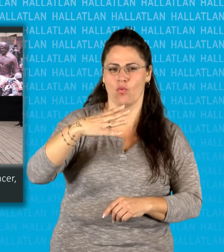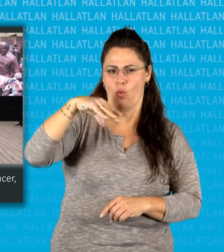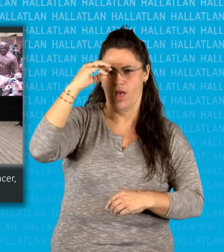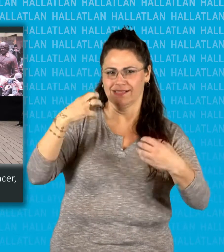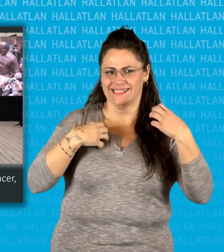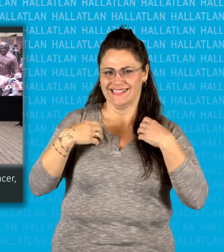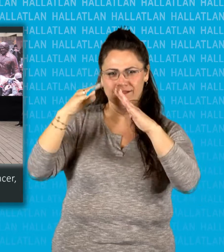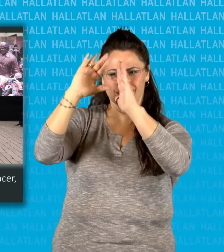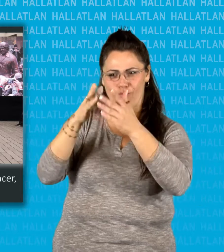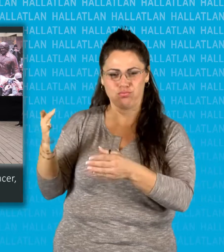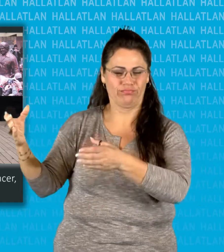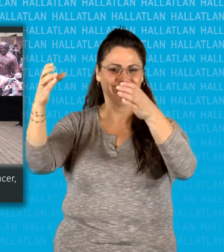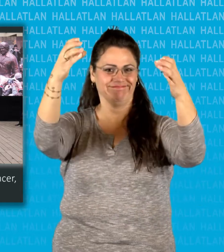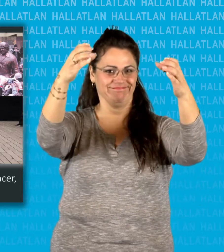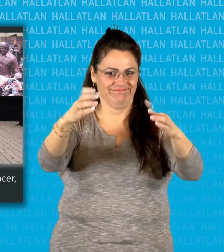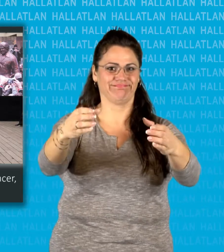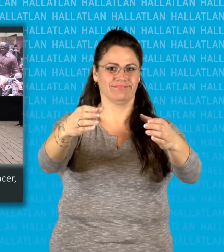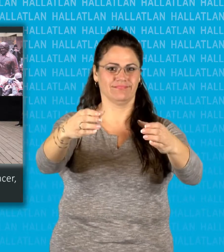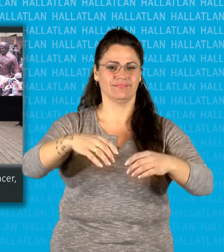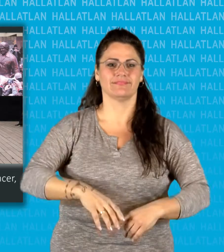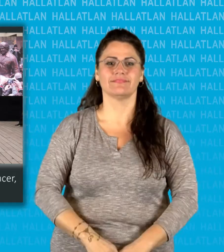felavatja olasz színész, egész alakos bronzszobrát.